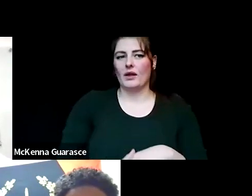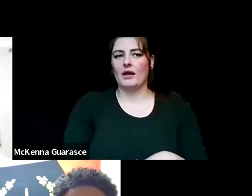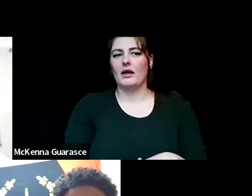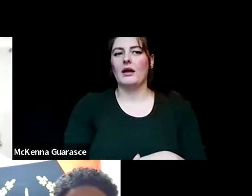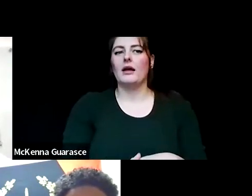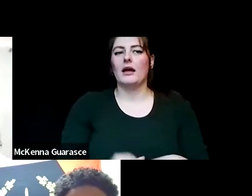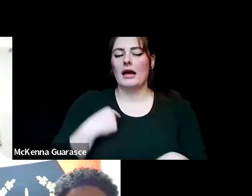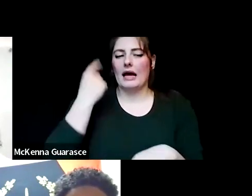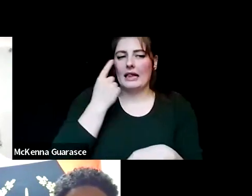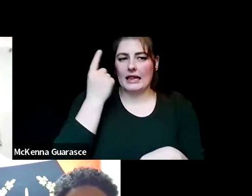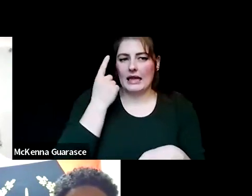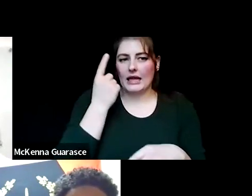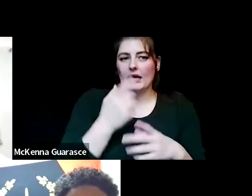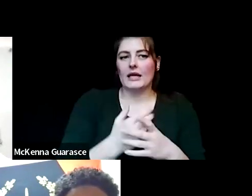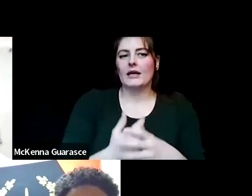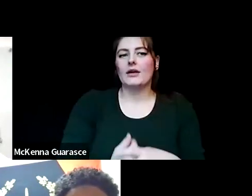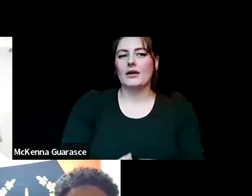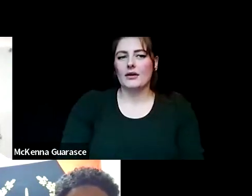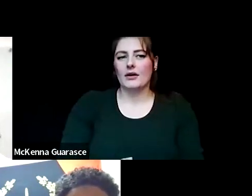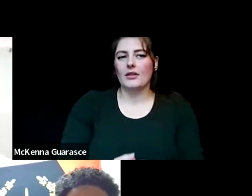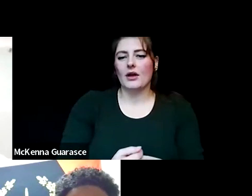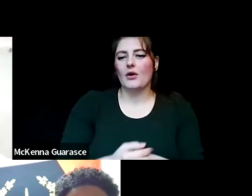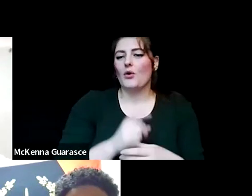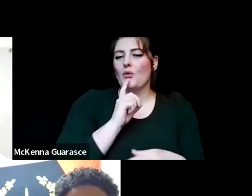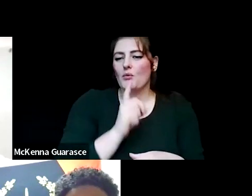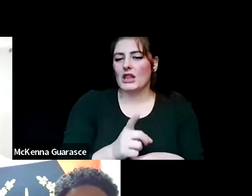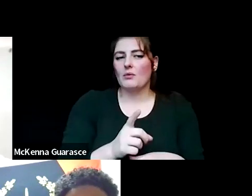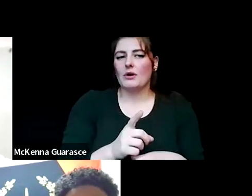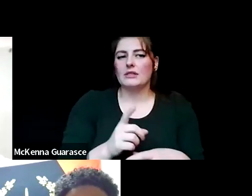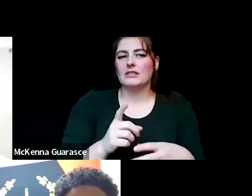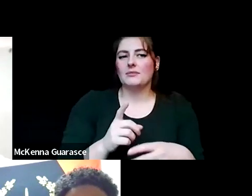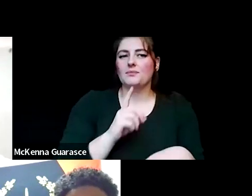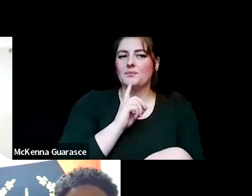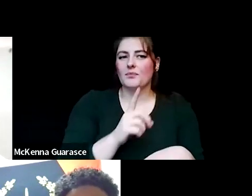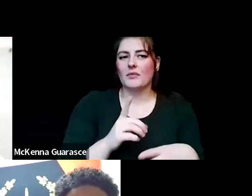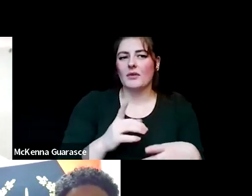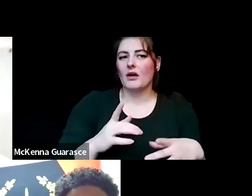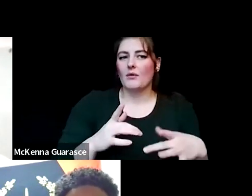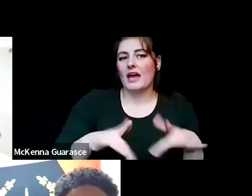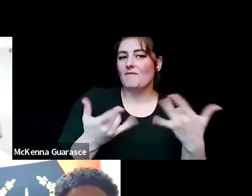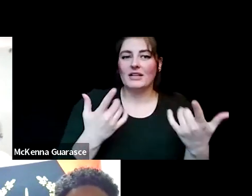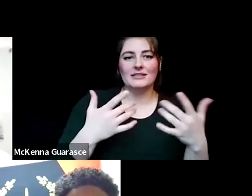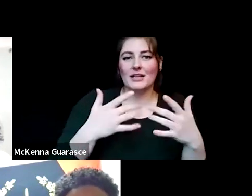Creo que tuvimos algo de suerte aquí en San Luis.